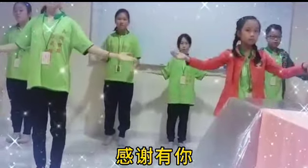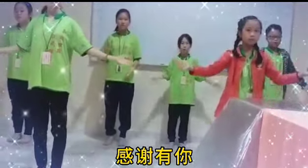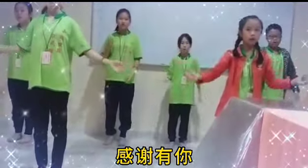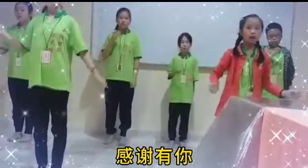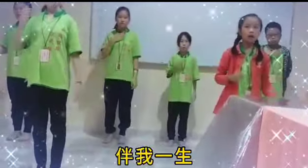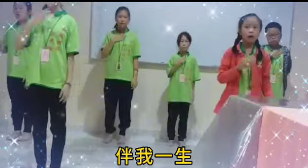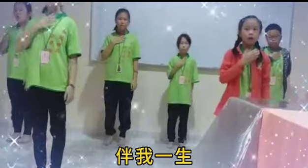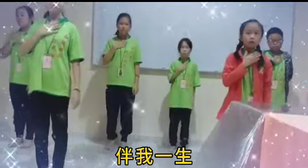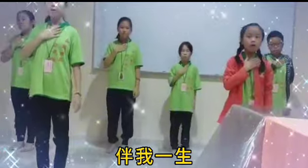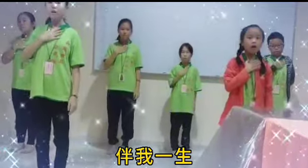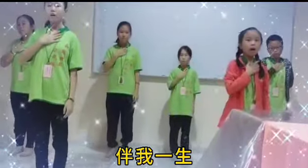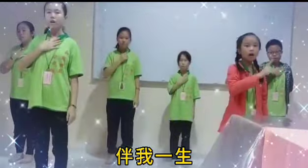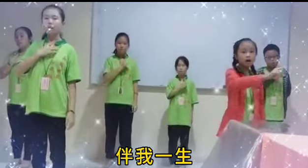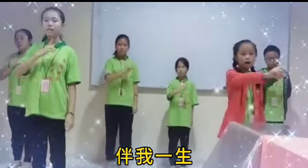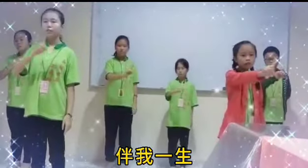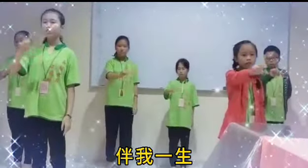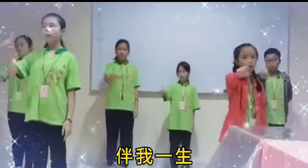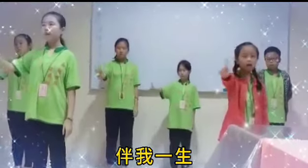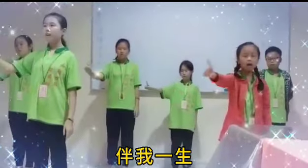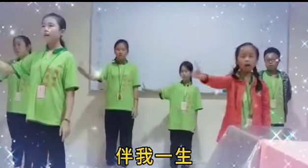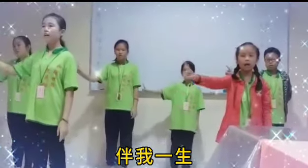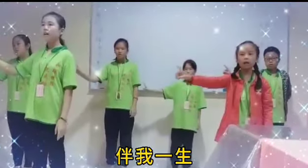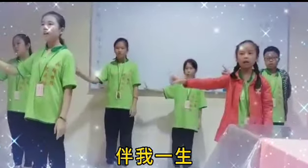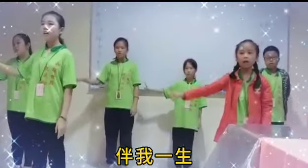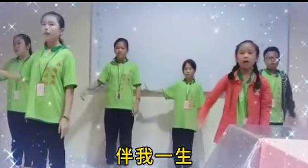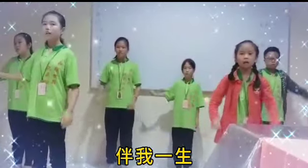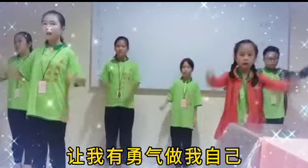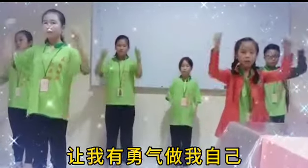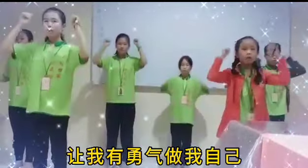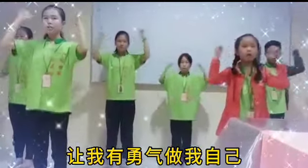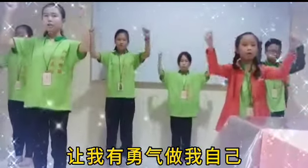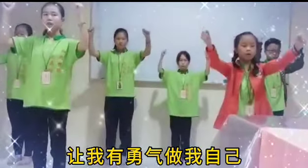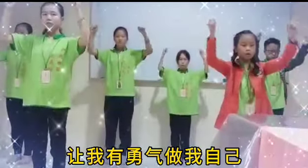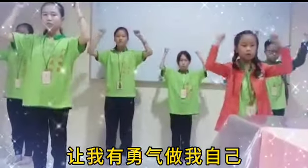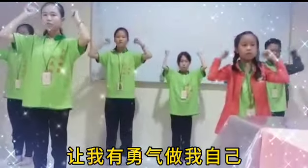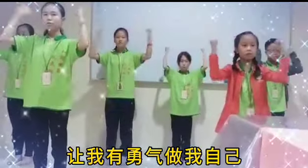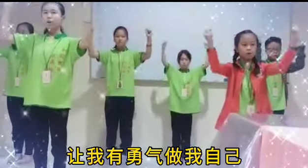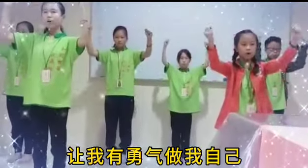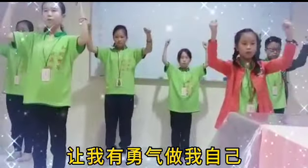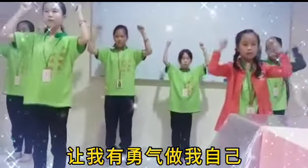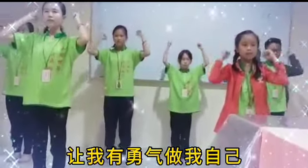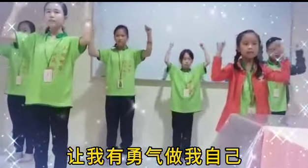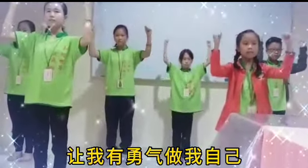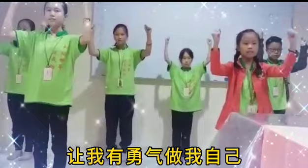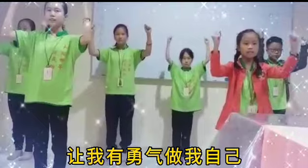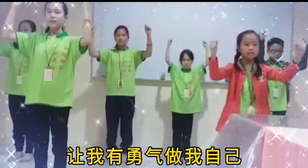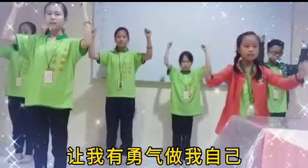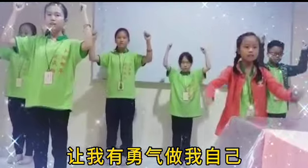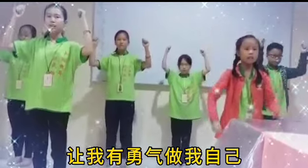伴我一生 让我有勇气作我自己